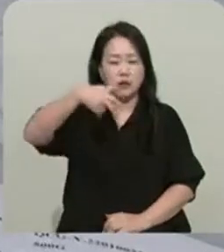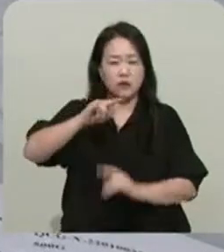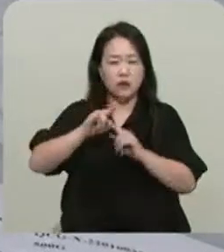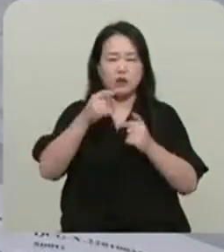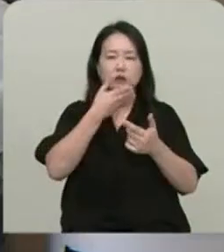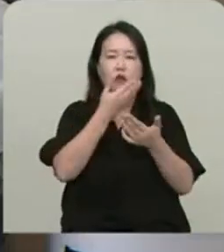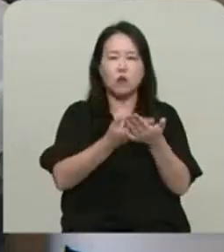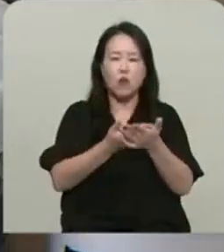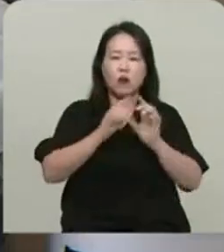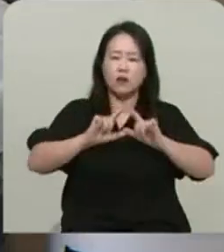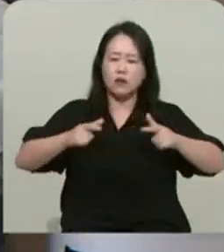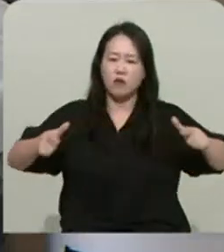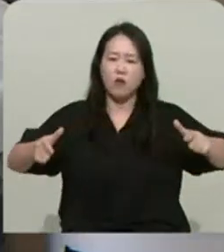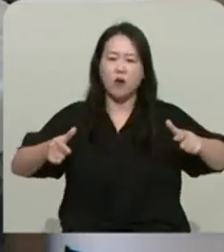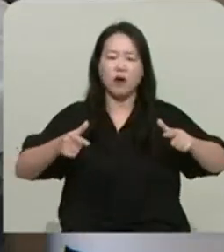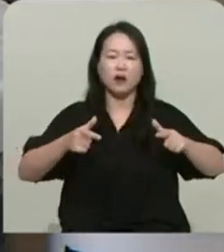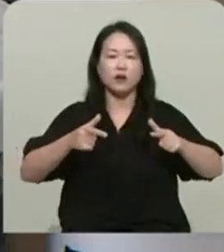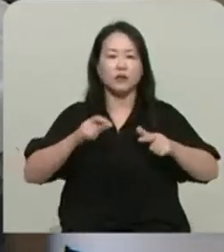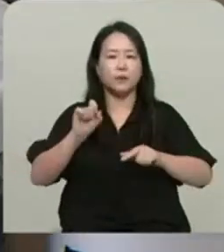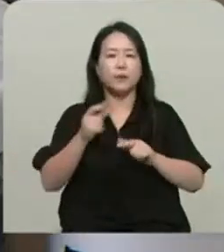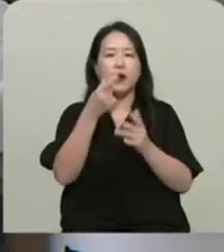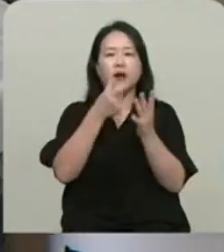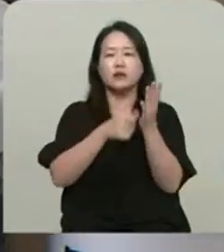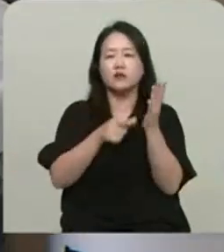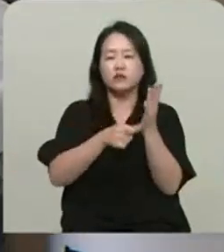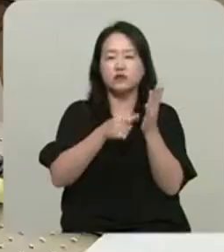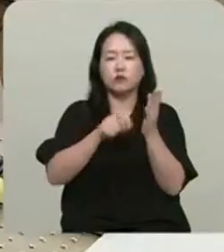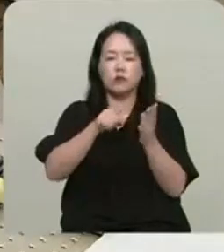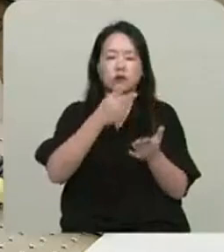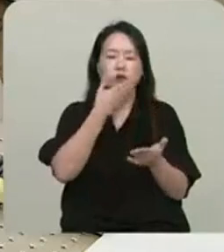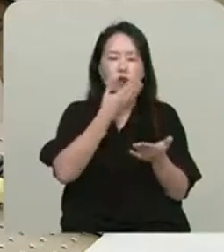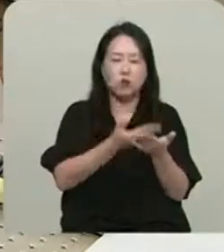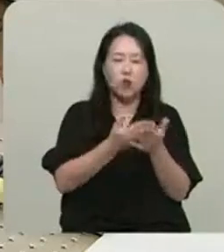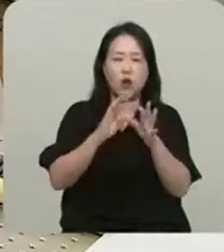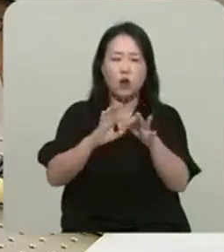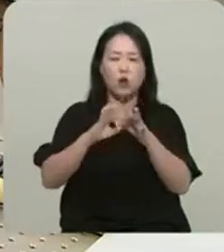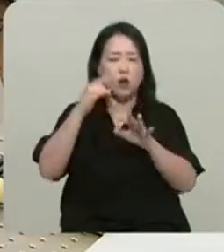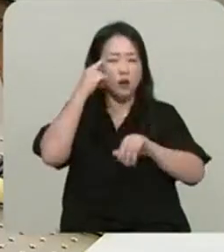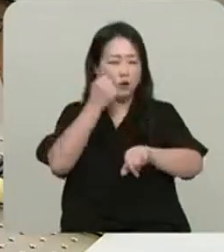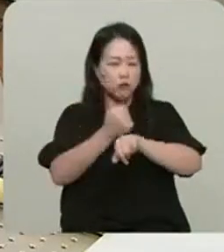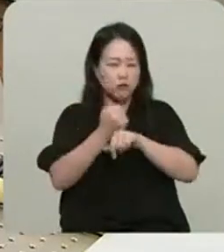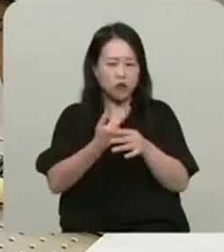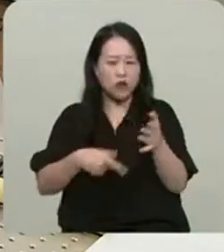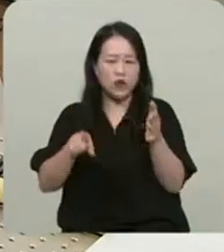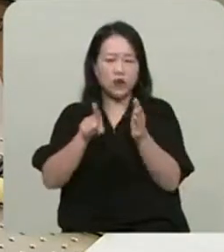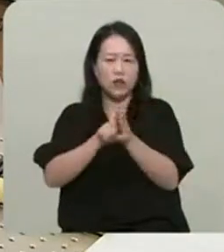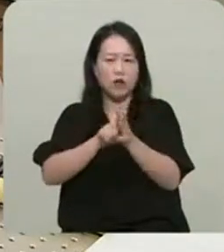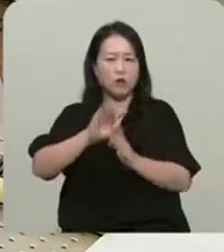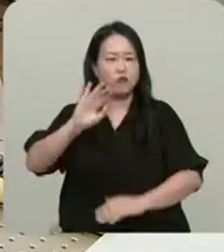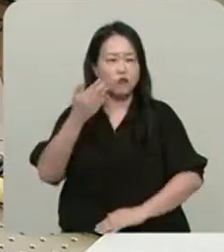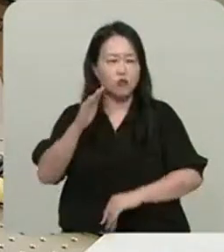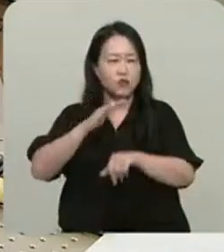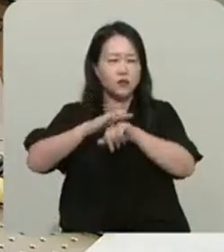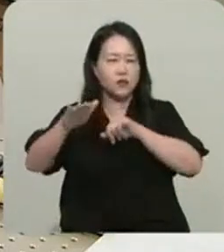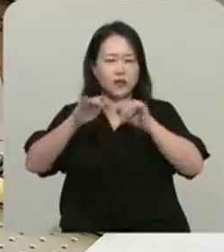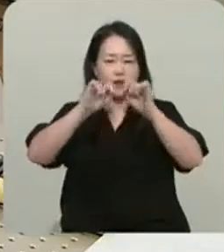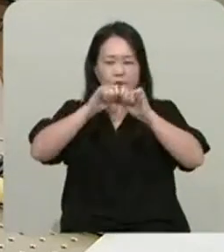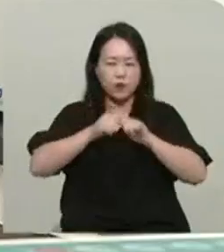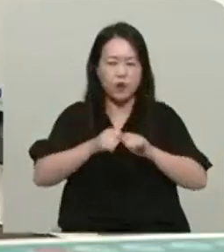소재로부터 시작합니다. 관련 연구를 위해선 첨단 정밀 분석 장비를 갖춘 시설이 반드시 필요한 상황.